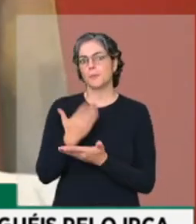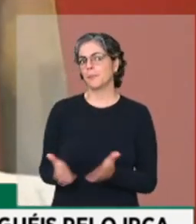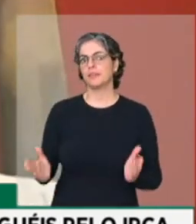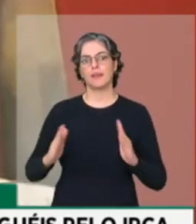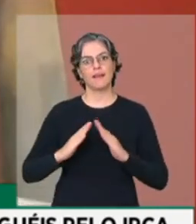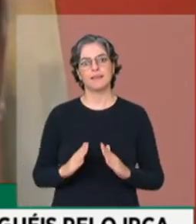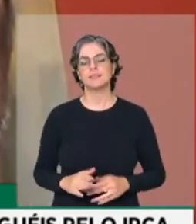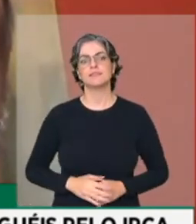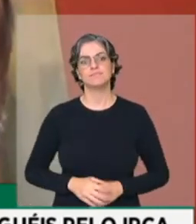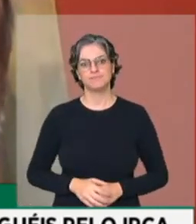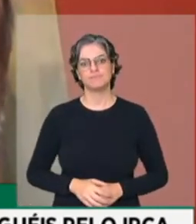IMÓVEL. QUANDO A GANÂNCIA... BUSCA UM LUCRO EXAGERADO, TEM